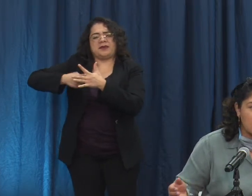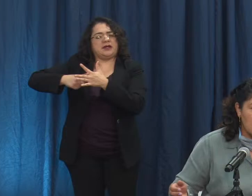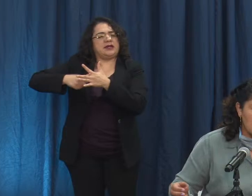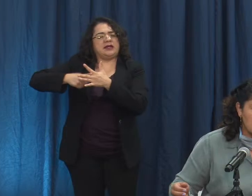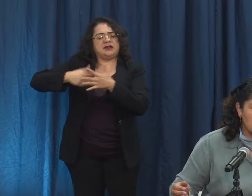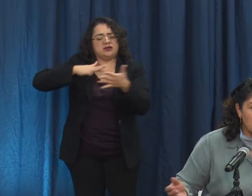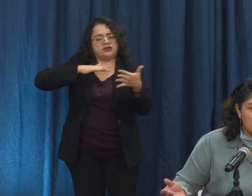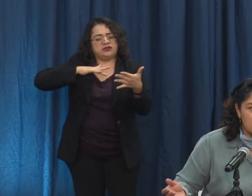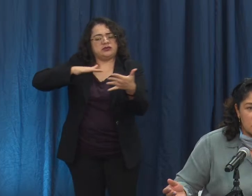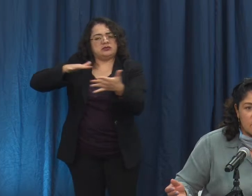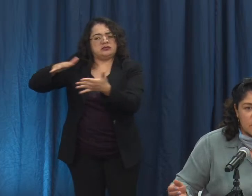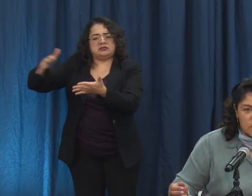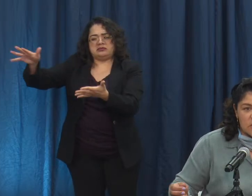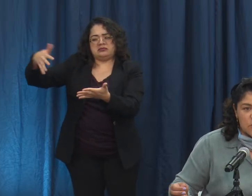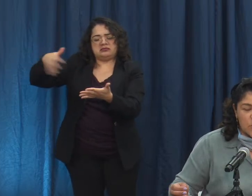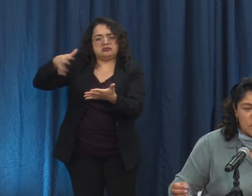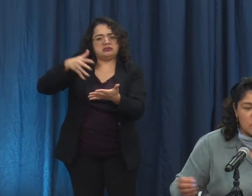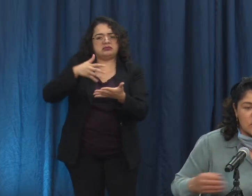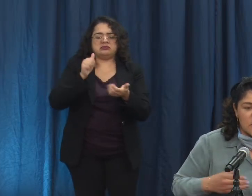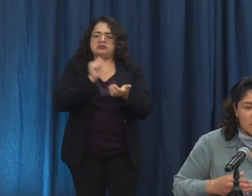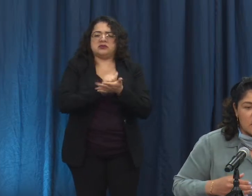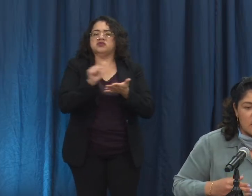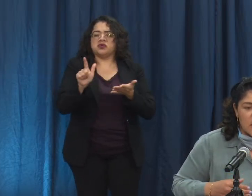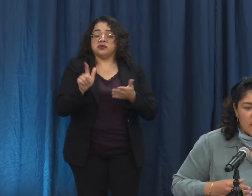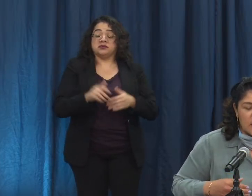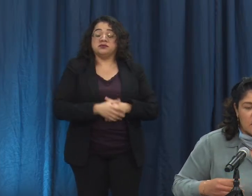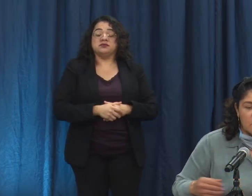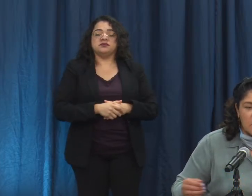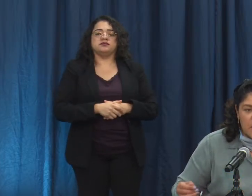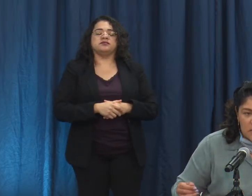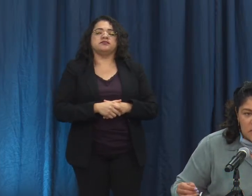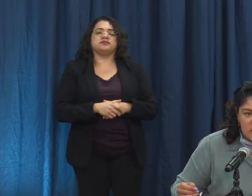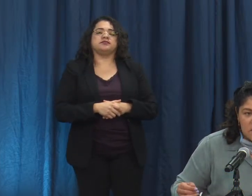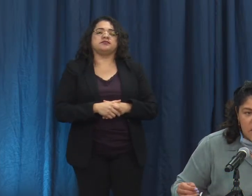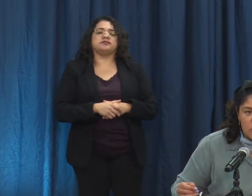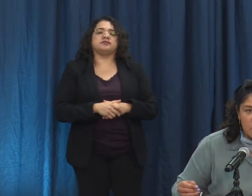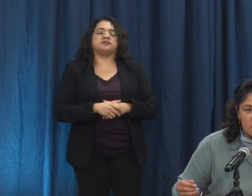estudio scientific O's este momento entre en que otra mas reza vamos más